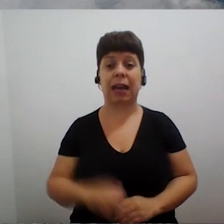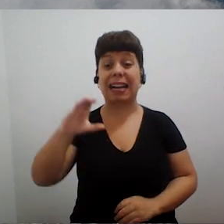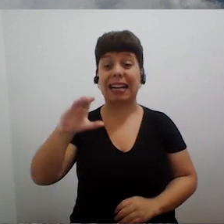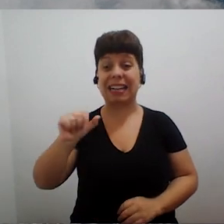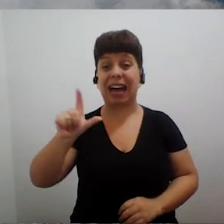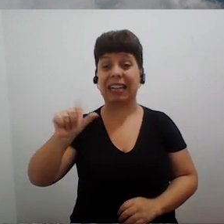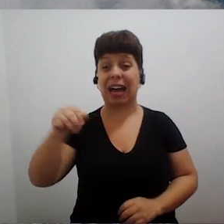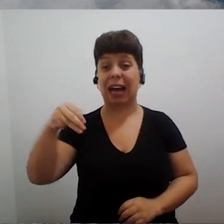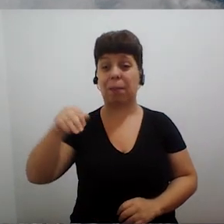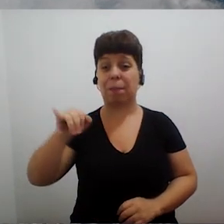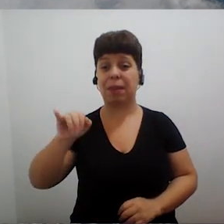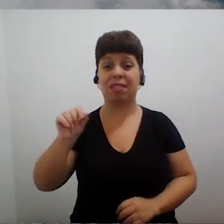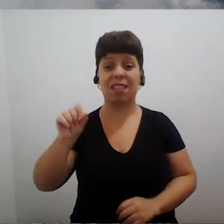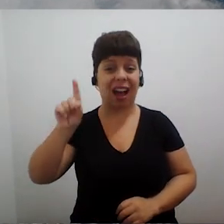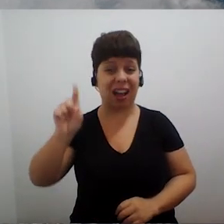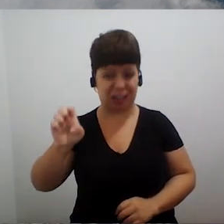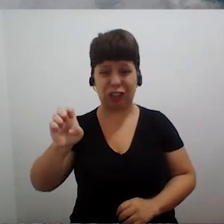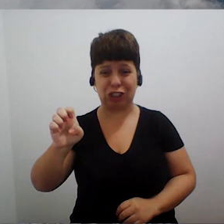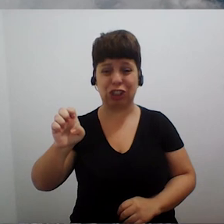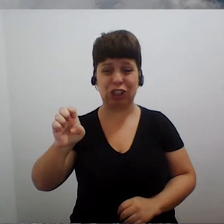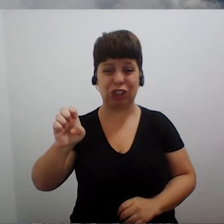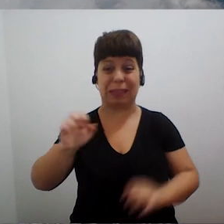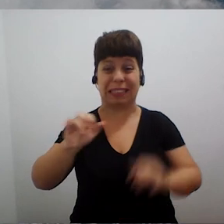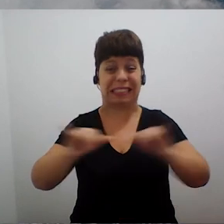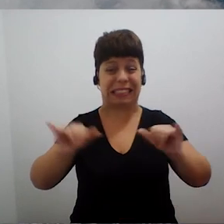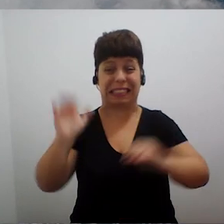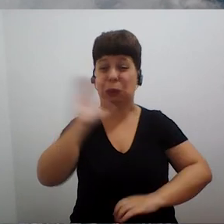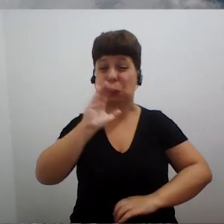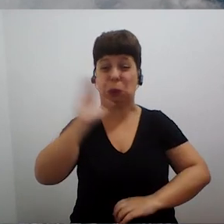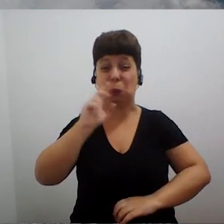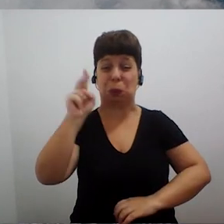de estado de calamidade, de situações de emergência no Brasil